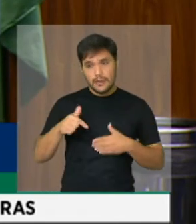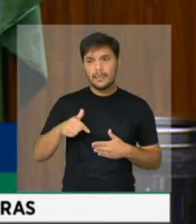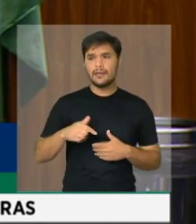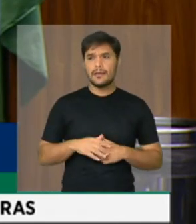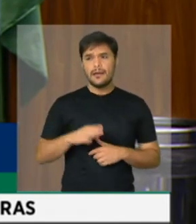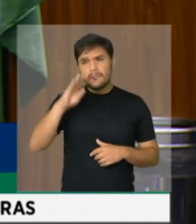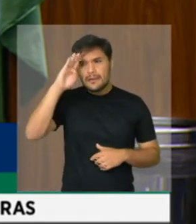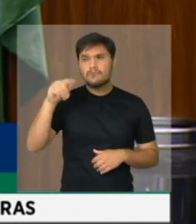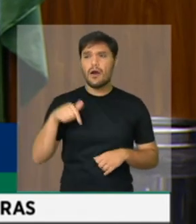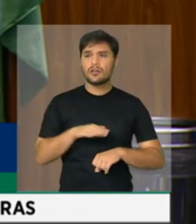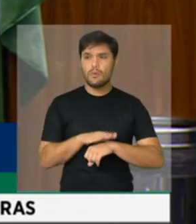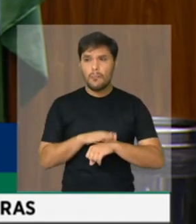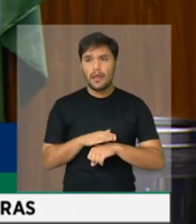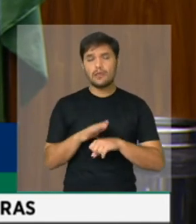A ATENÇÃO DAQUELES QUE